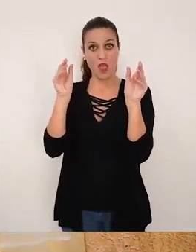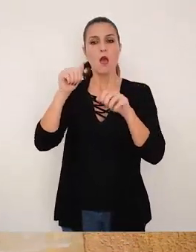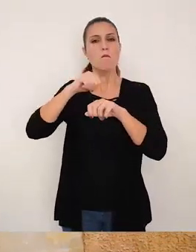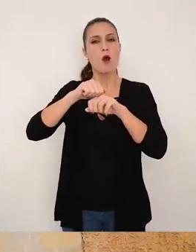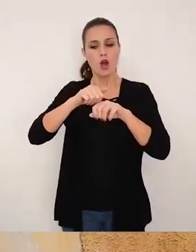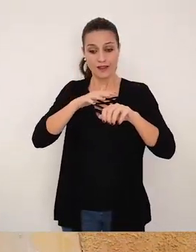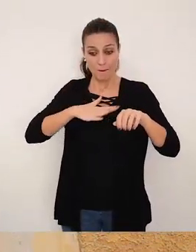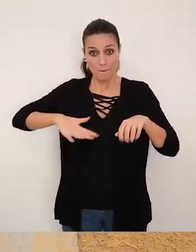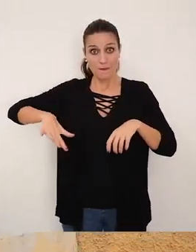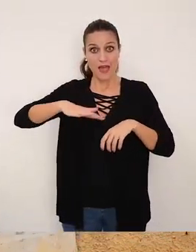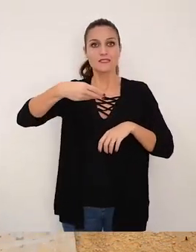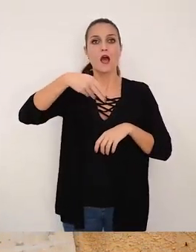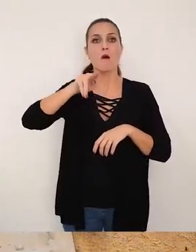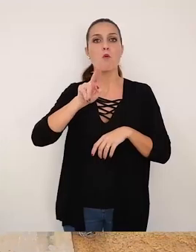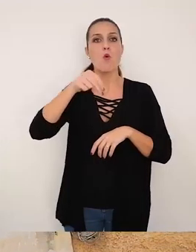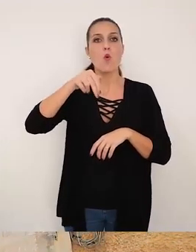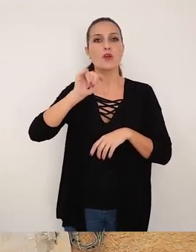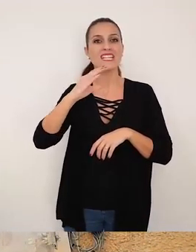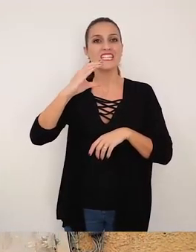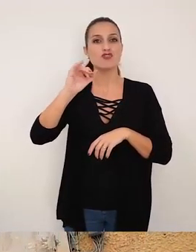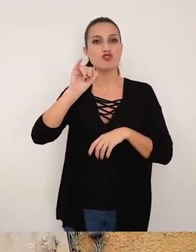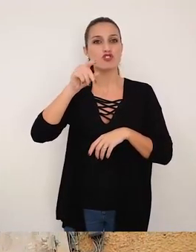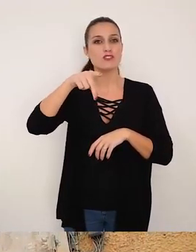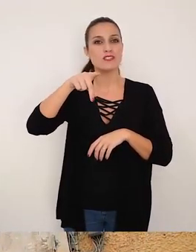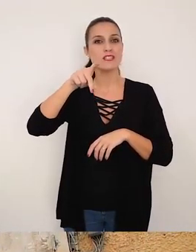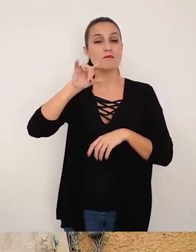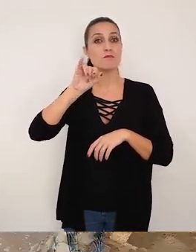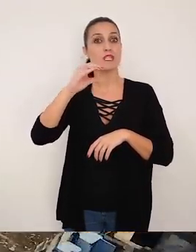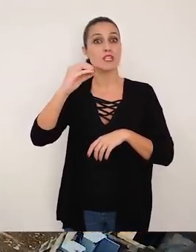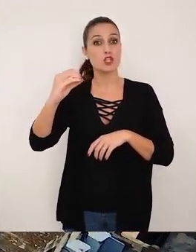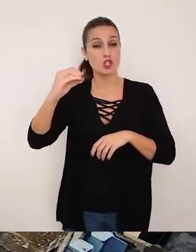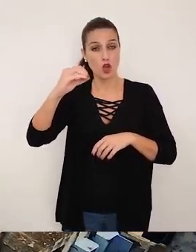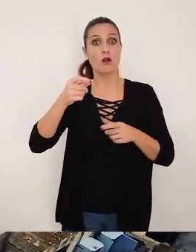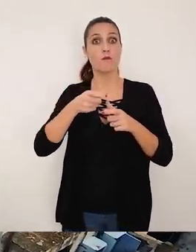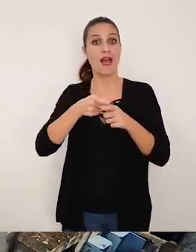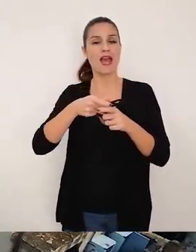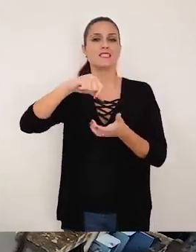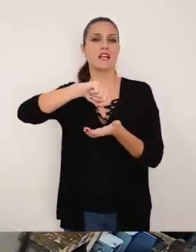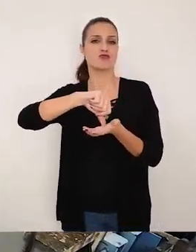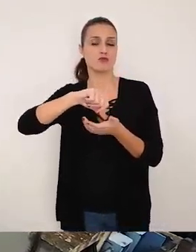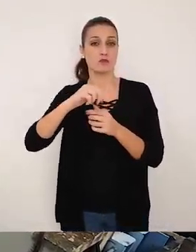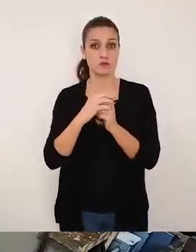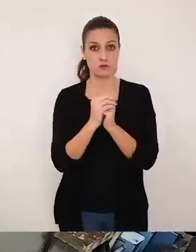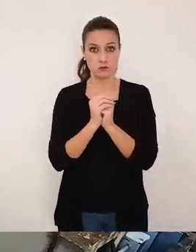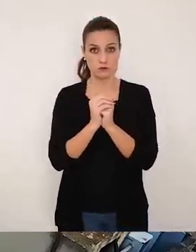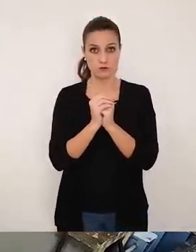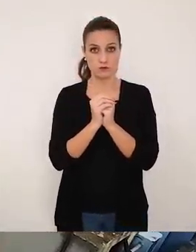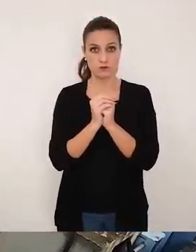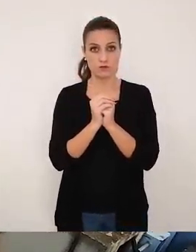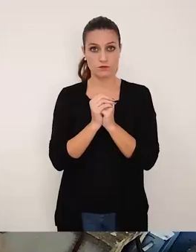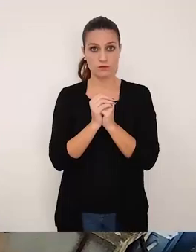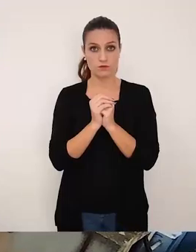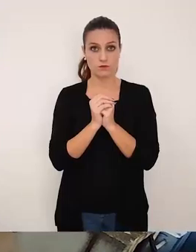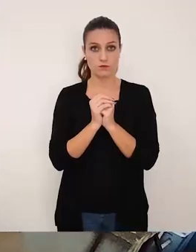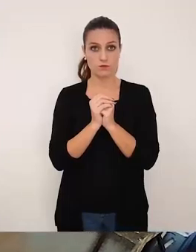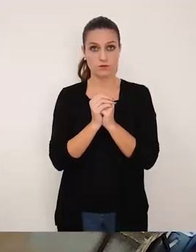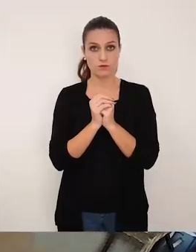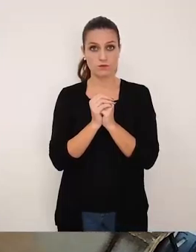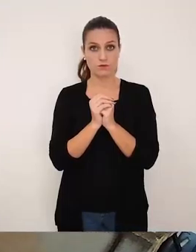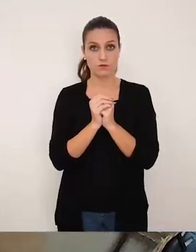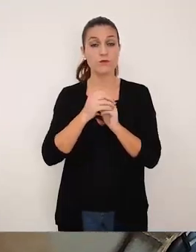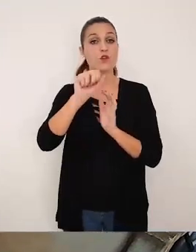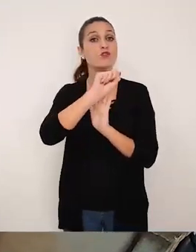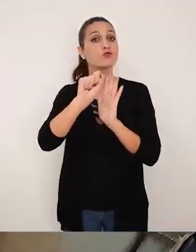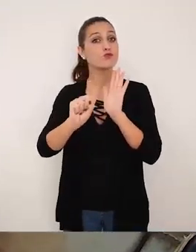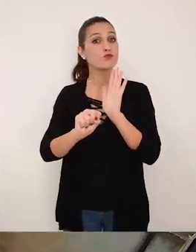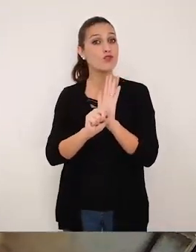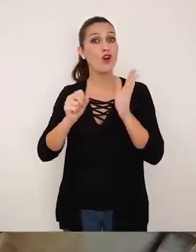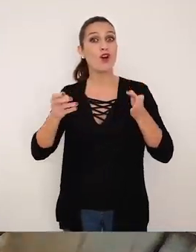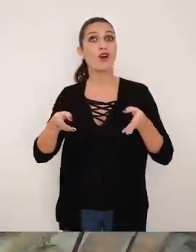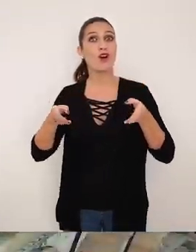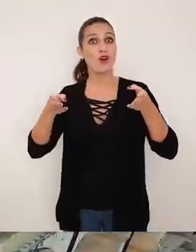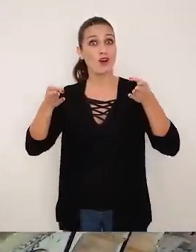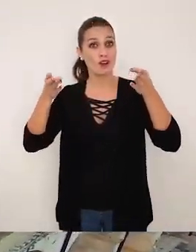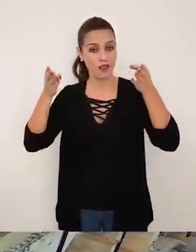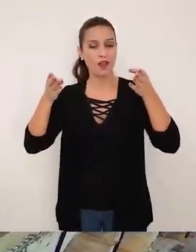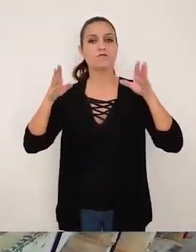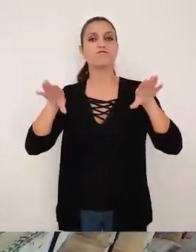in piazza Municipio, nel cuore del paese. La storia edilizia della struttura ha inizio